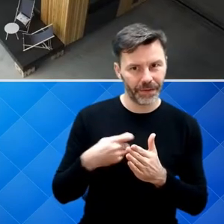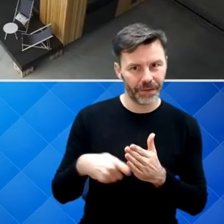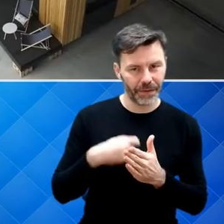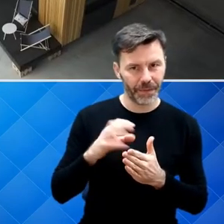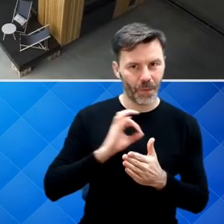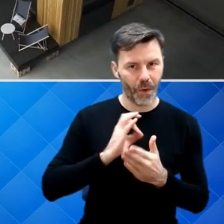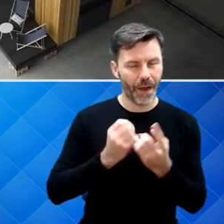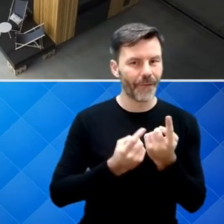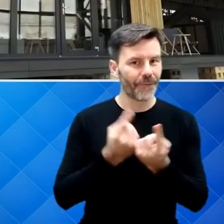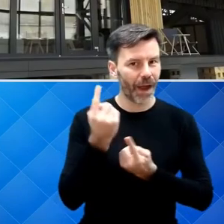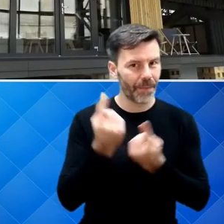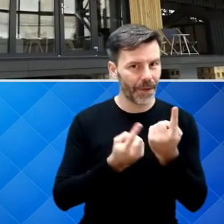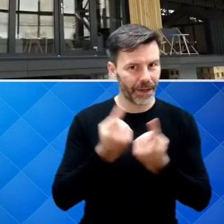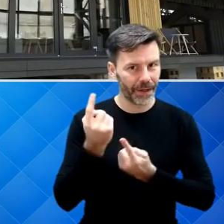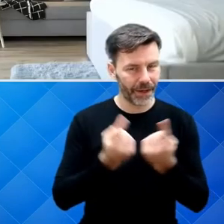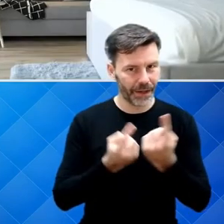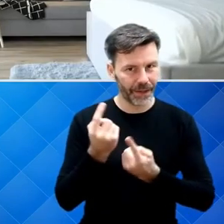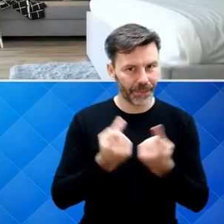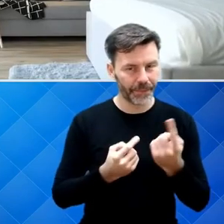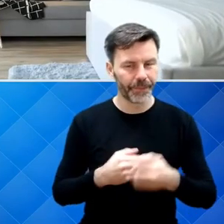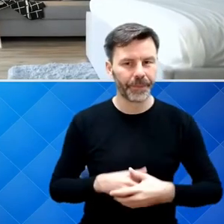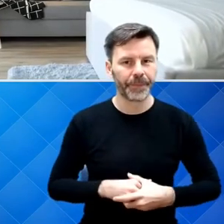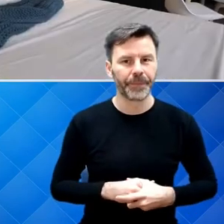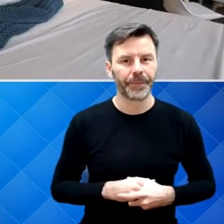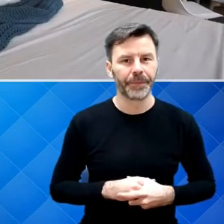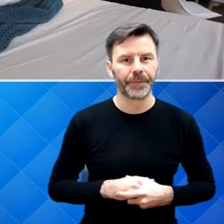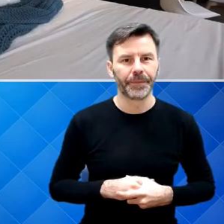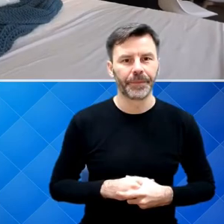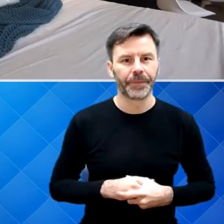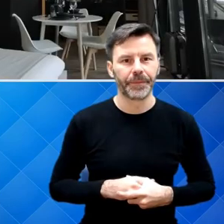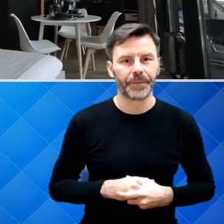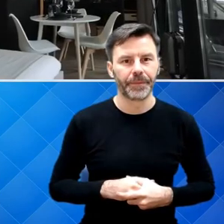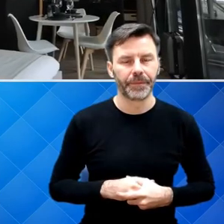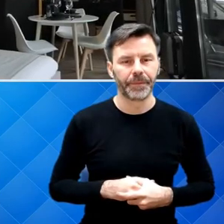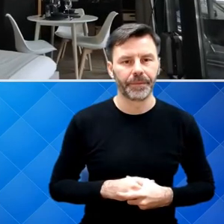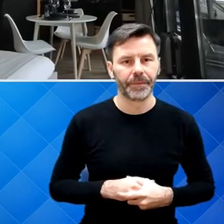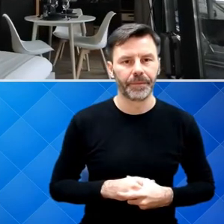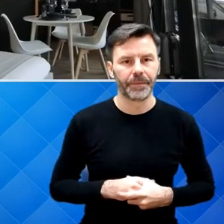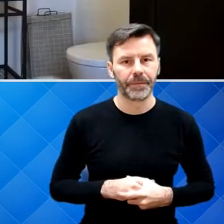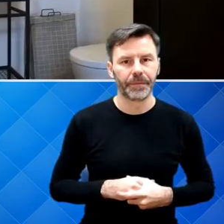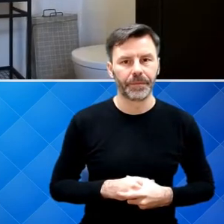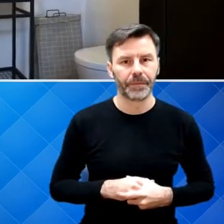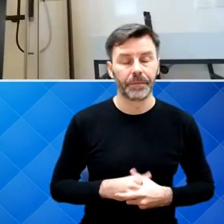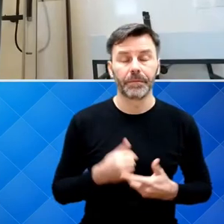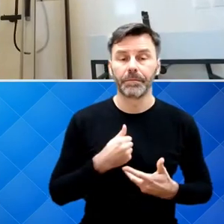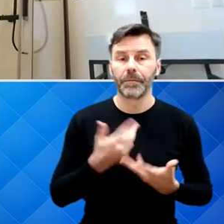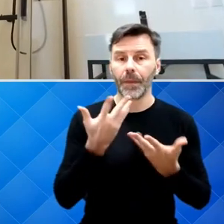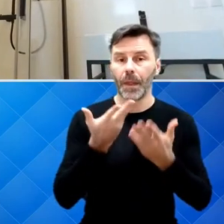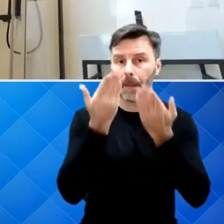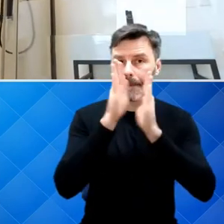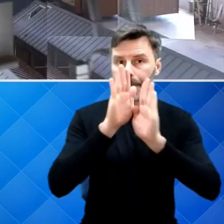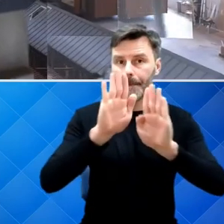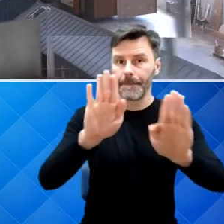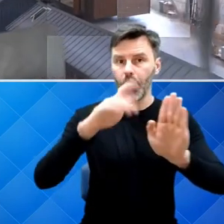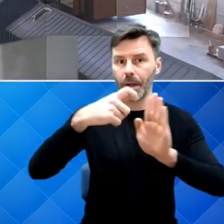i świadomie poprosiłam o możliwość pokazania filmu, ponieważ bardzo trudno